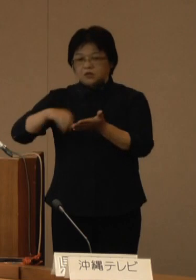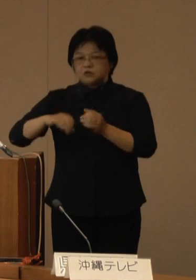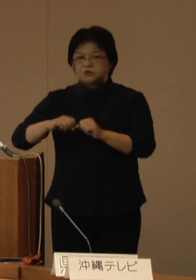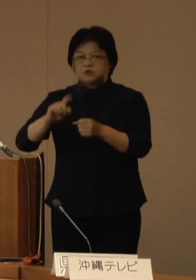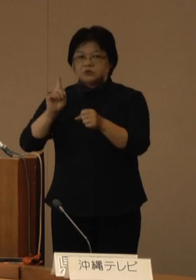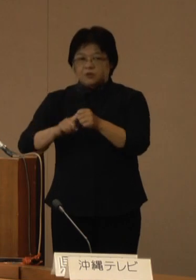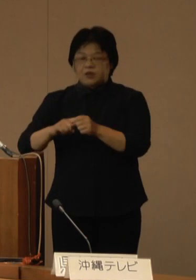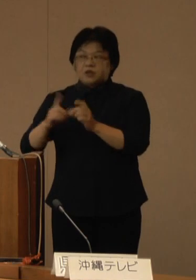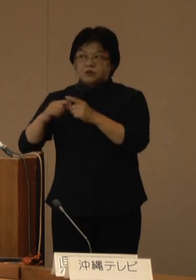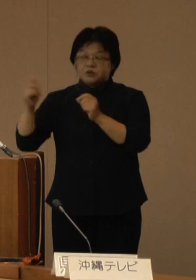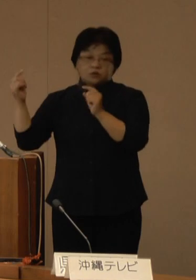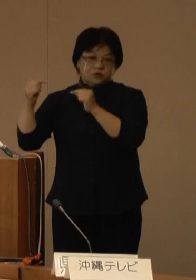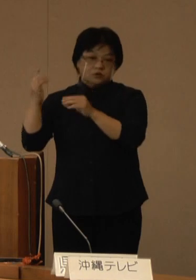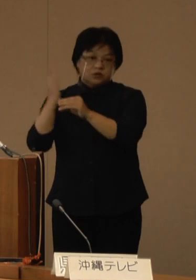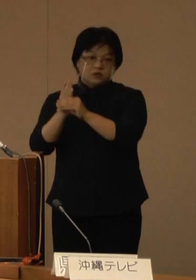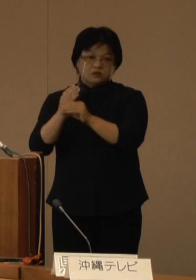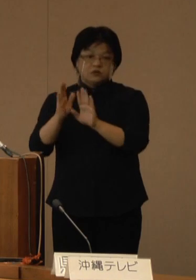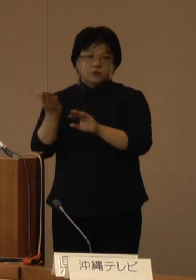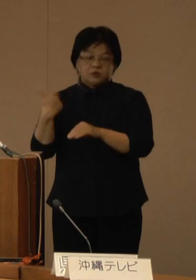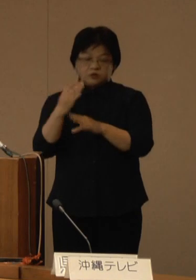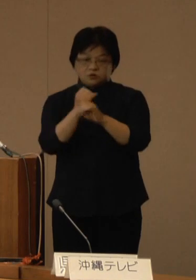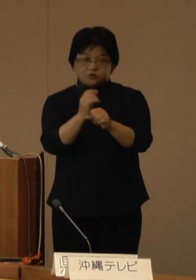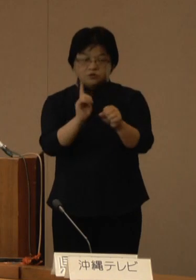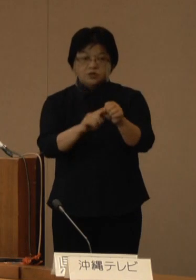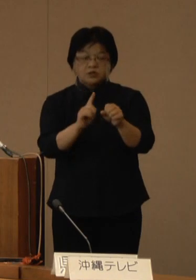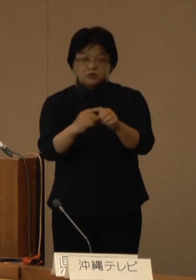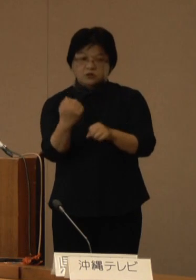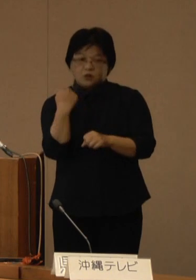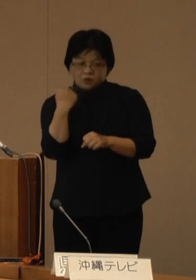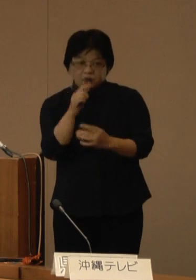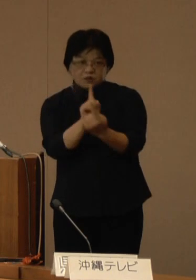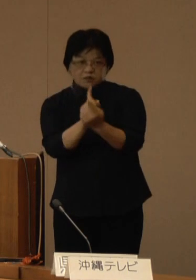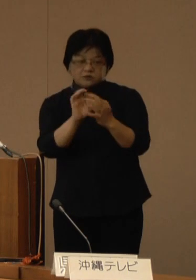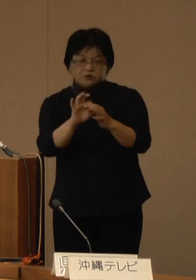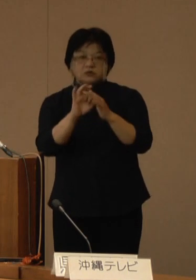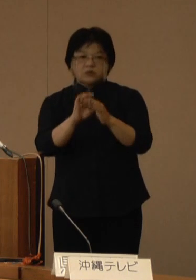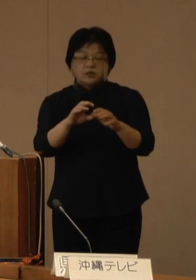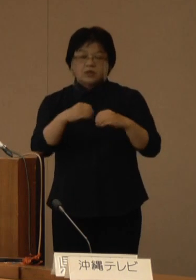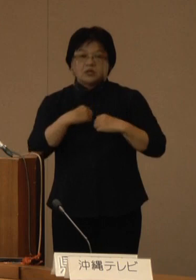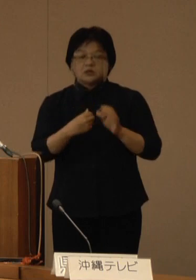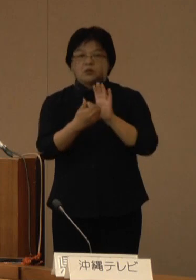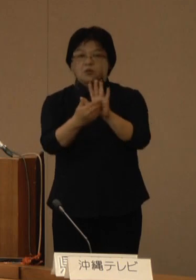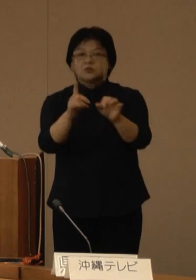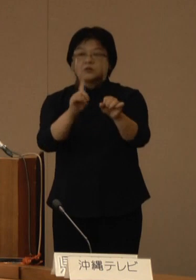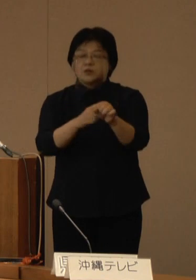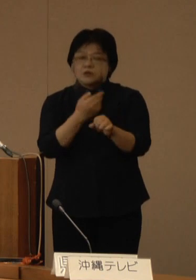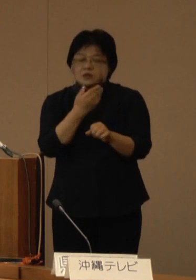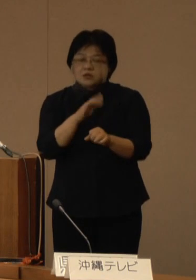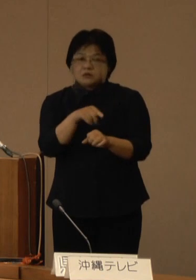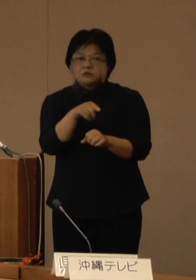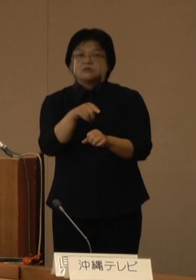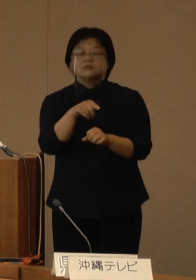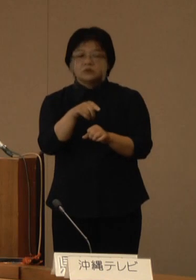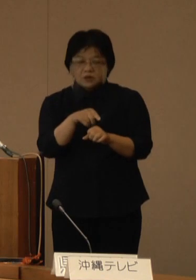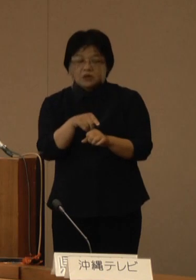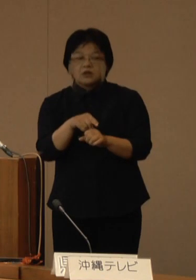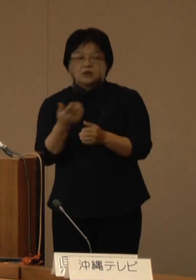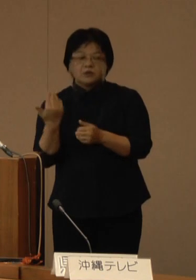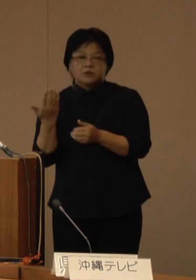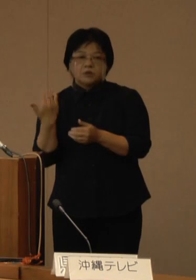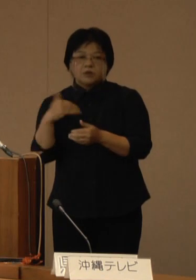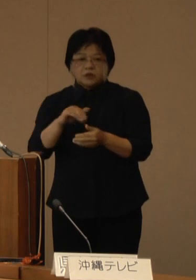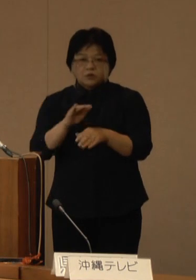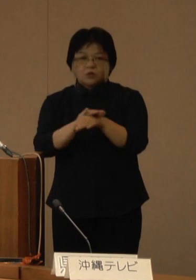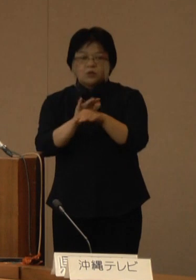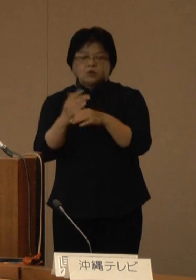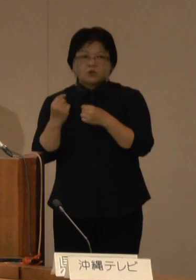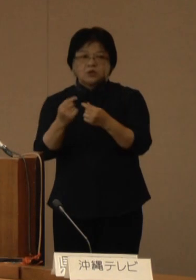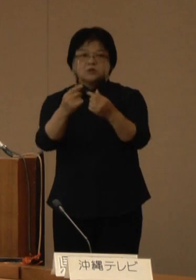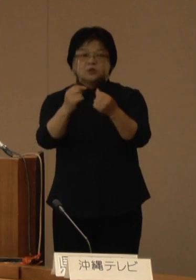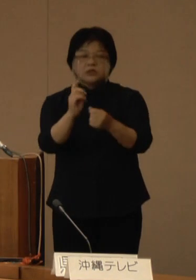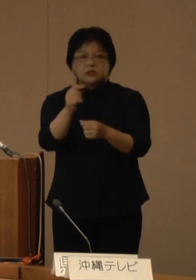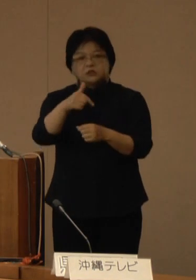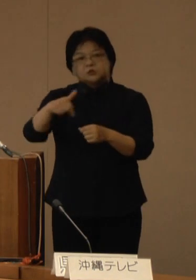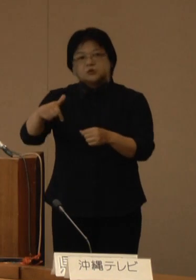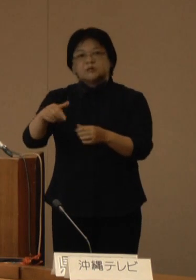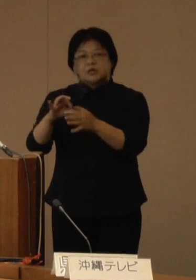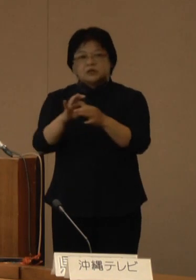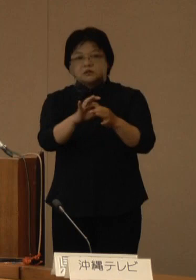なお、これまで集中的に実施していた強化対策については、感染防止のため重要であることから、従来の取組と併せて、一部は引き続き実施をいたします